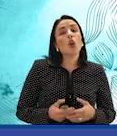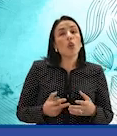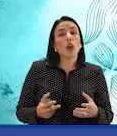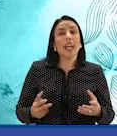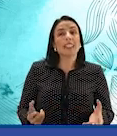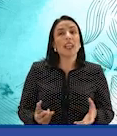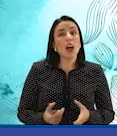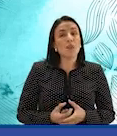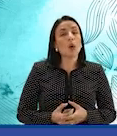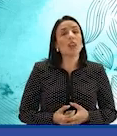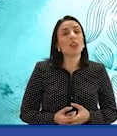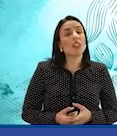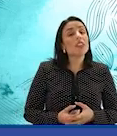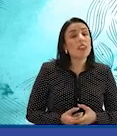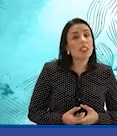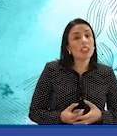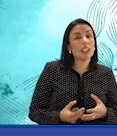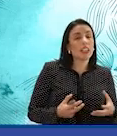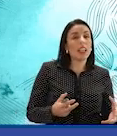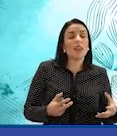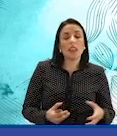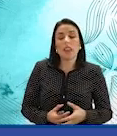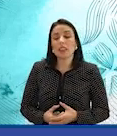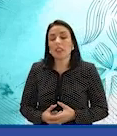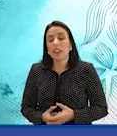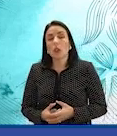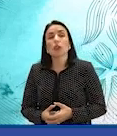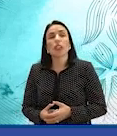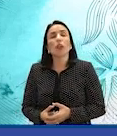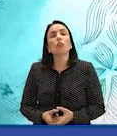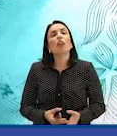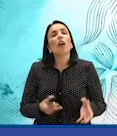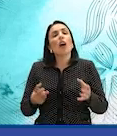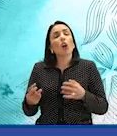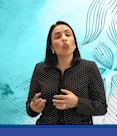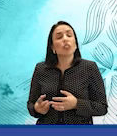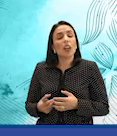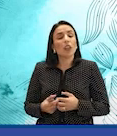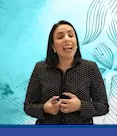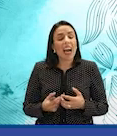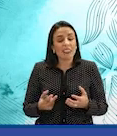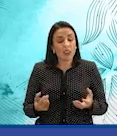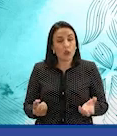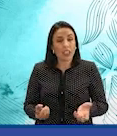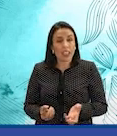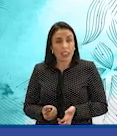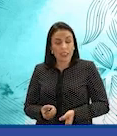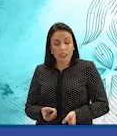con esa aprobación interna que le da la validez el Concejo. Contraloría hace un análisis